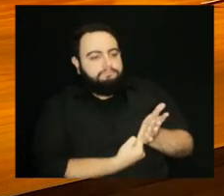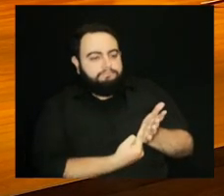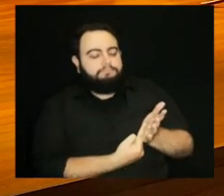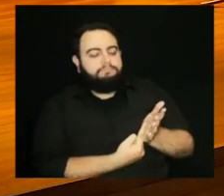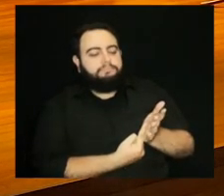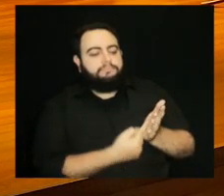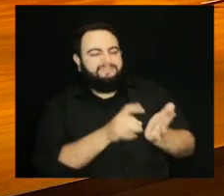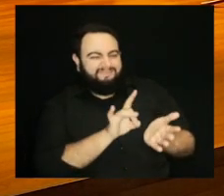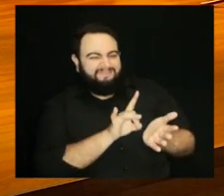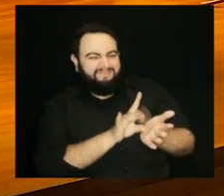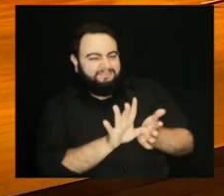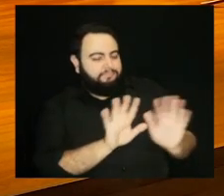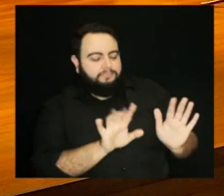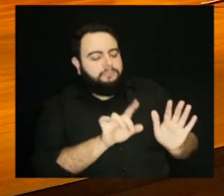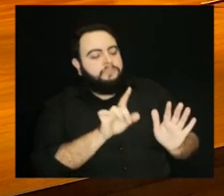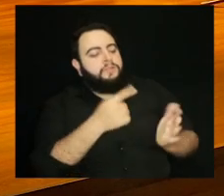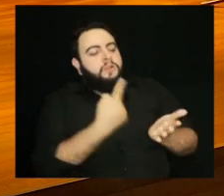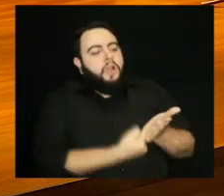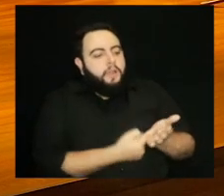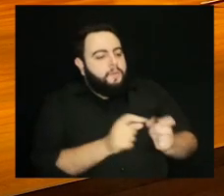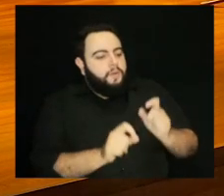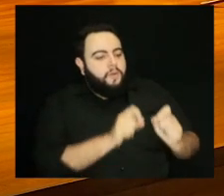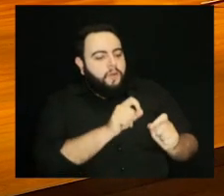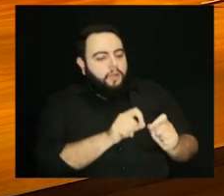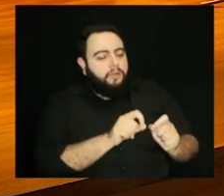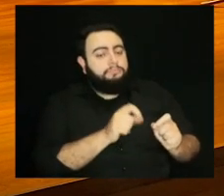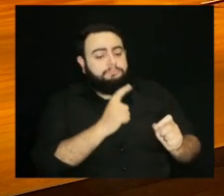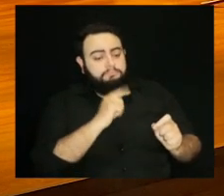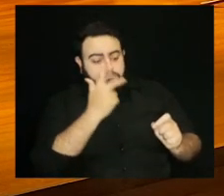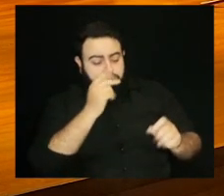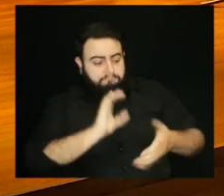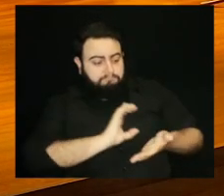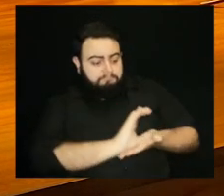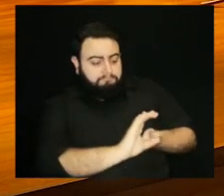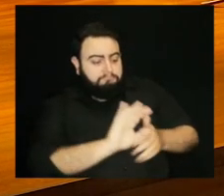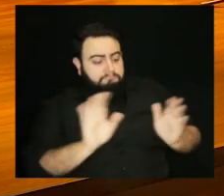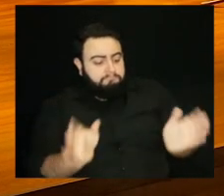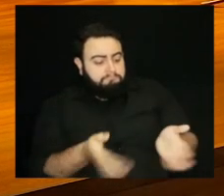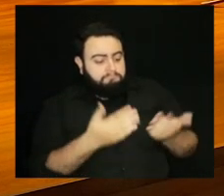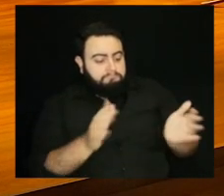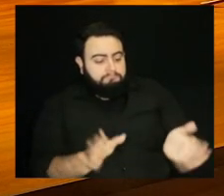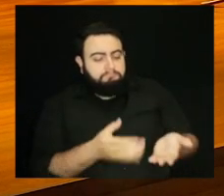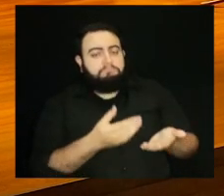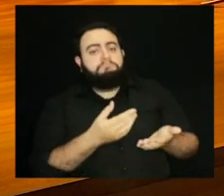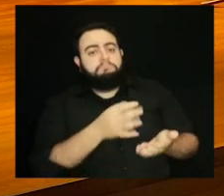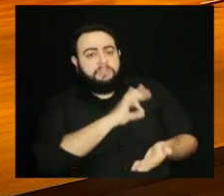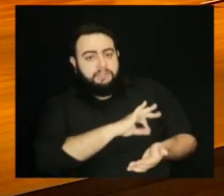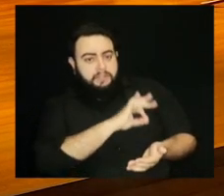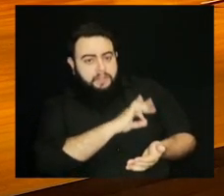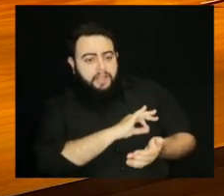seu posto de príncipe. Eles sustentavam ele e toda a sua corte com um salário altíssimo em